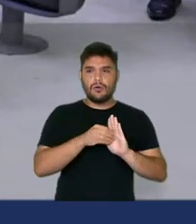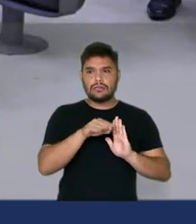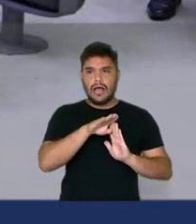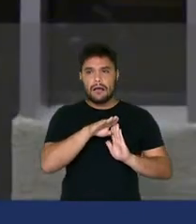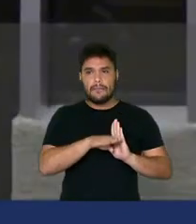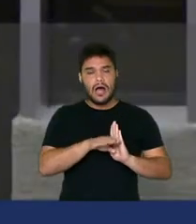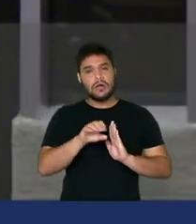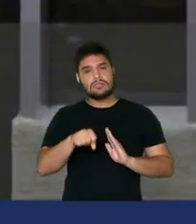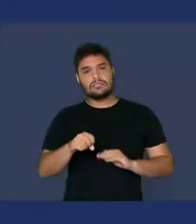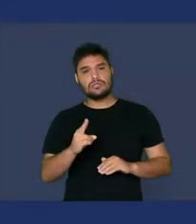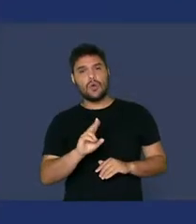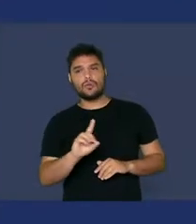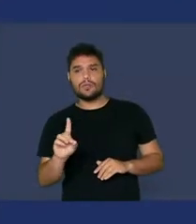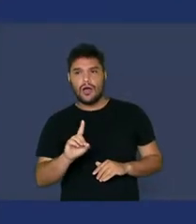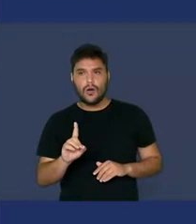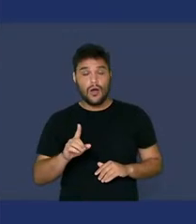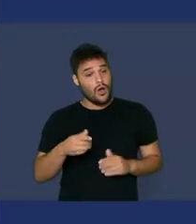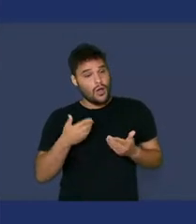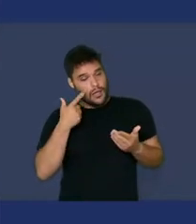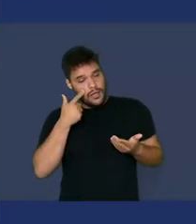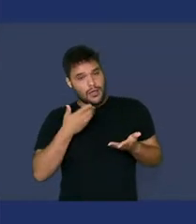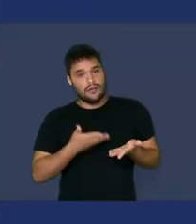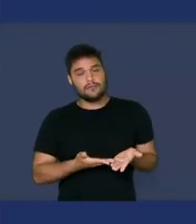INCLUIRIA NA PAUTA E ESTÁ AQUI O RESULTADO, DEPUTADO